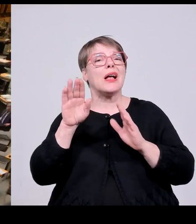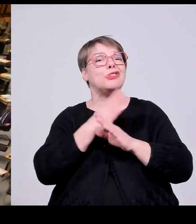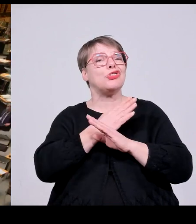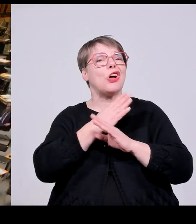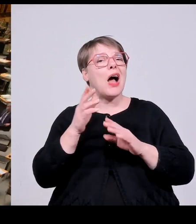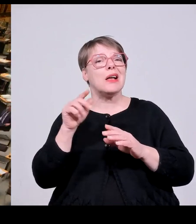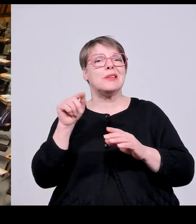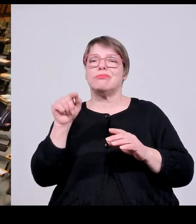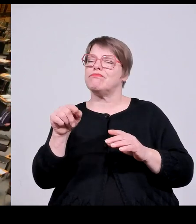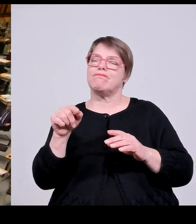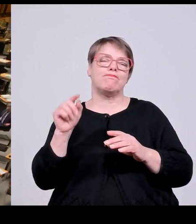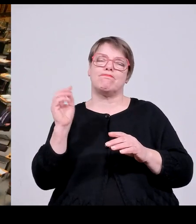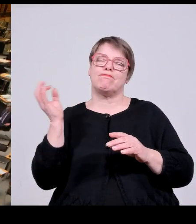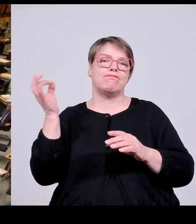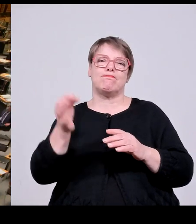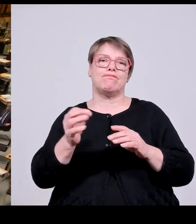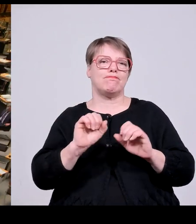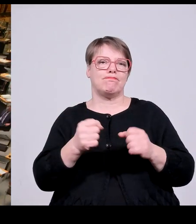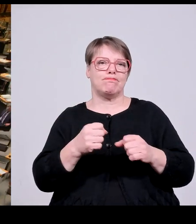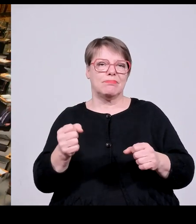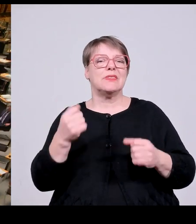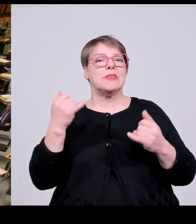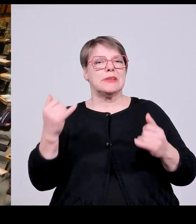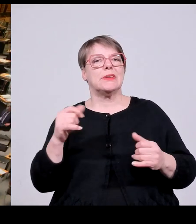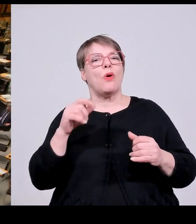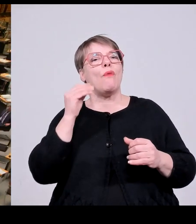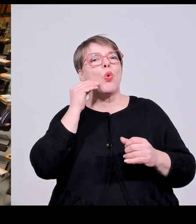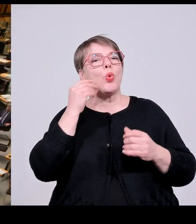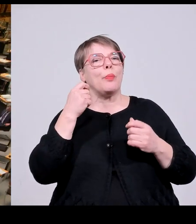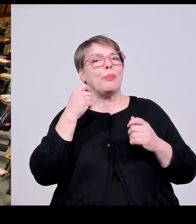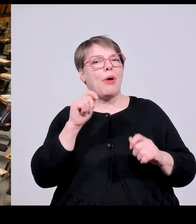Für die Linksfraktion hat jetzt die Abgeordnete Gennburg das Wort.